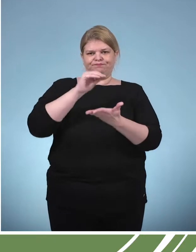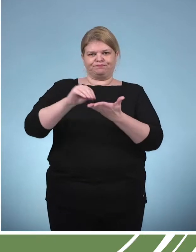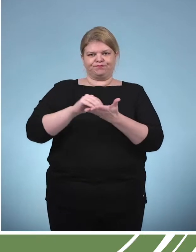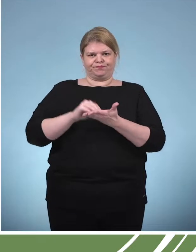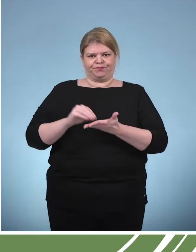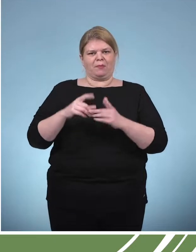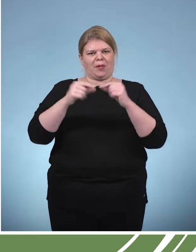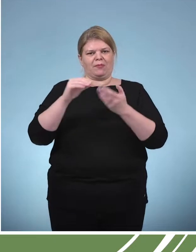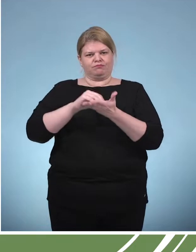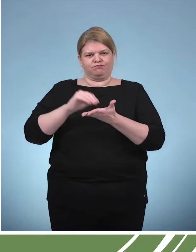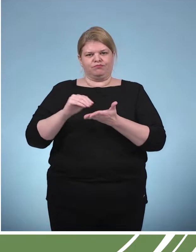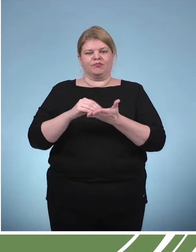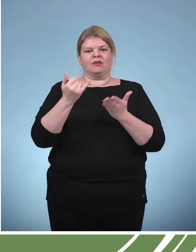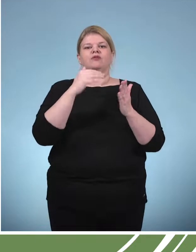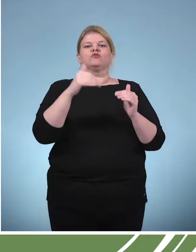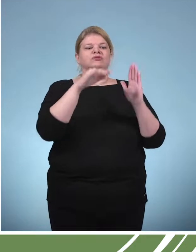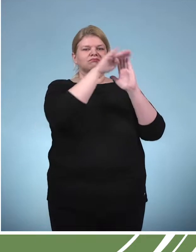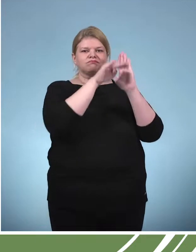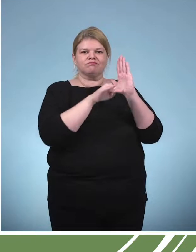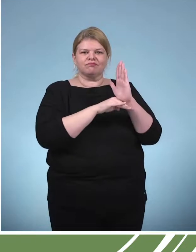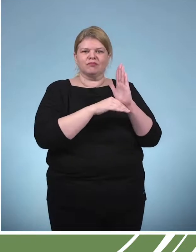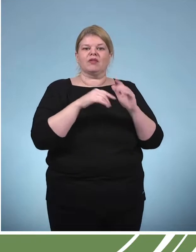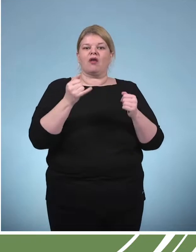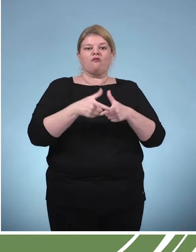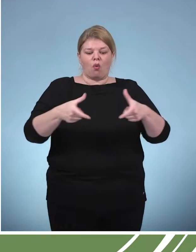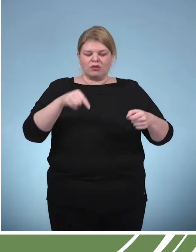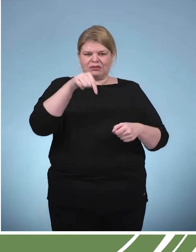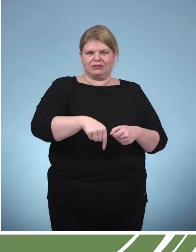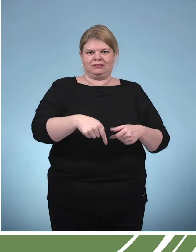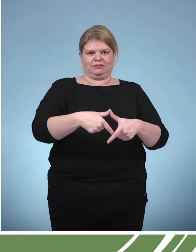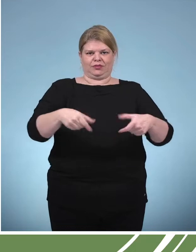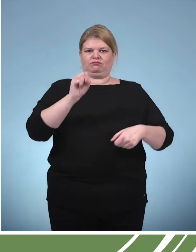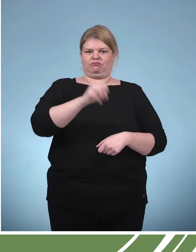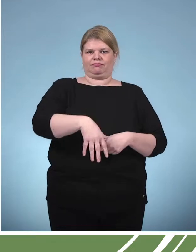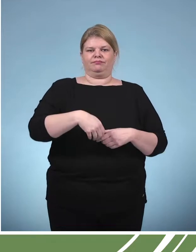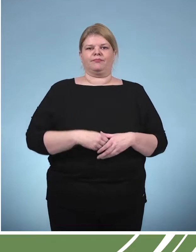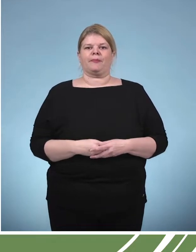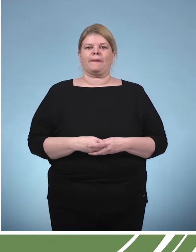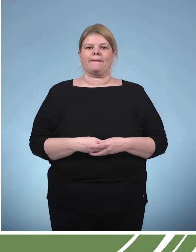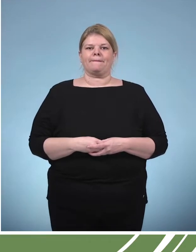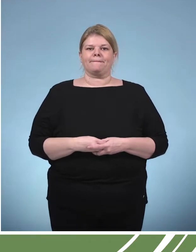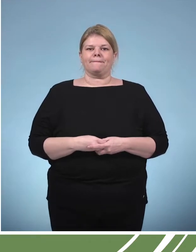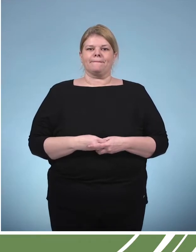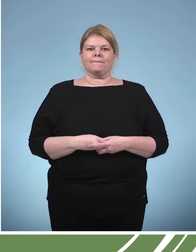Du findest eine Liste von möglichen Sätzen in unserem Begleitmaterial in der Videobeschreibung.